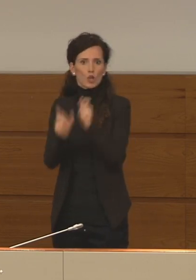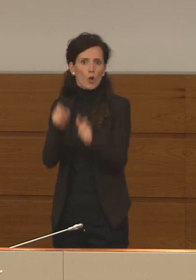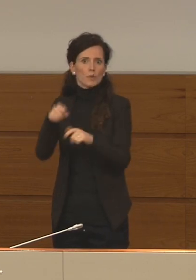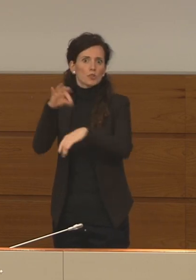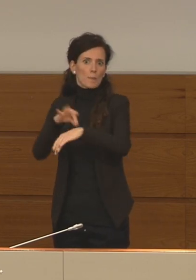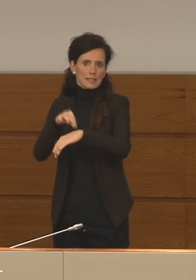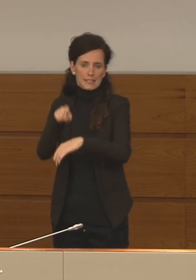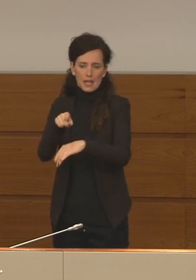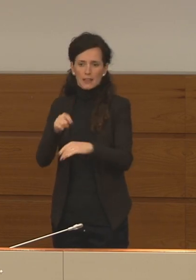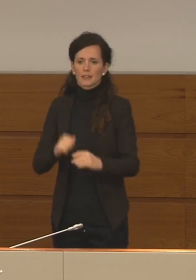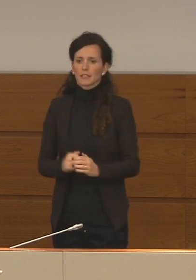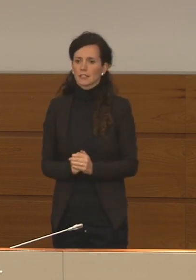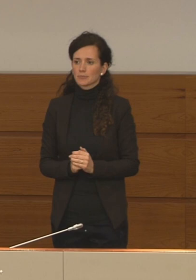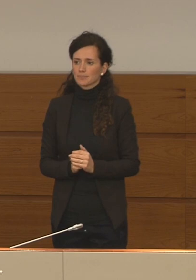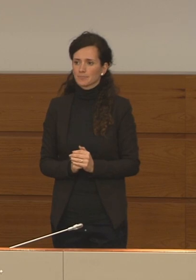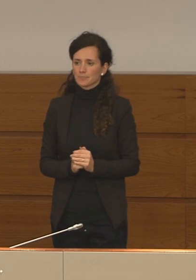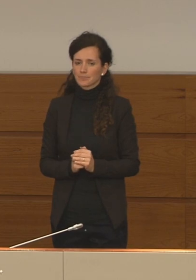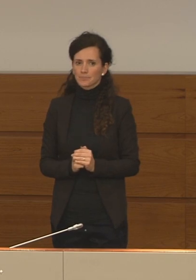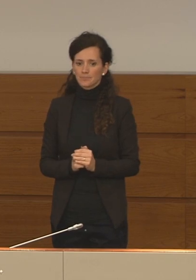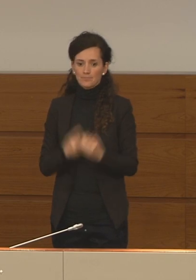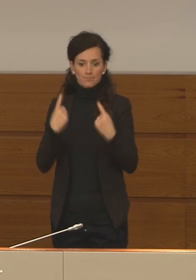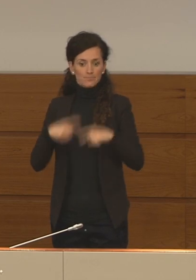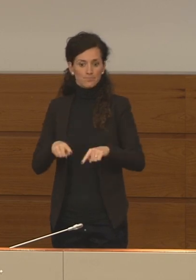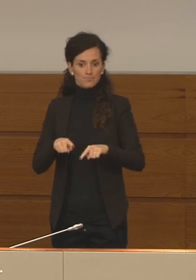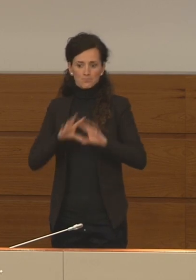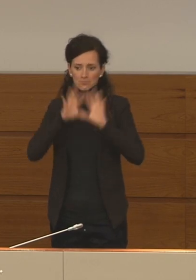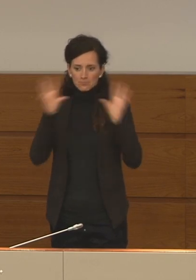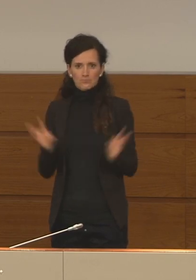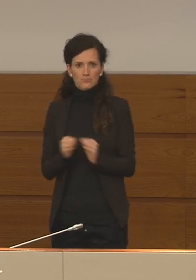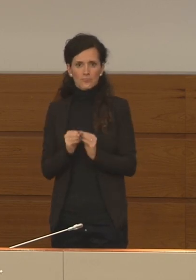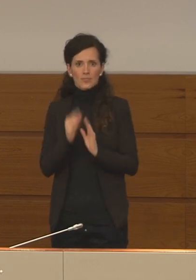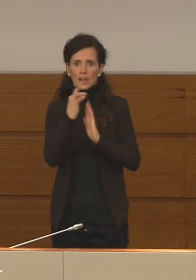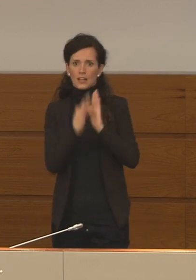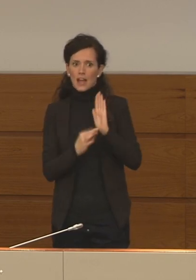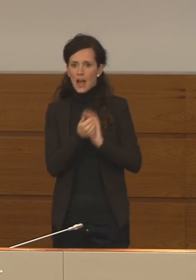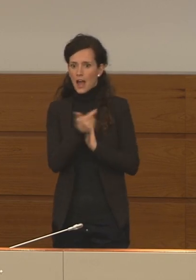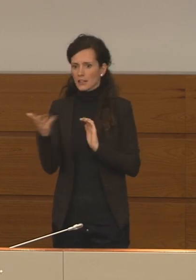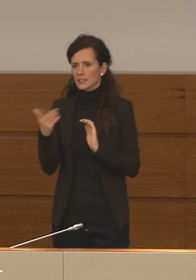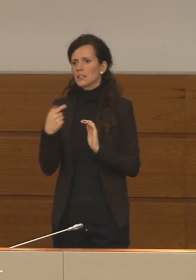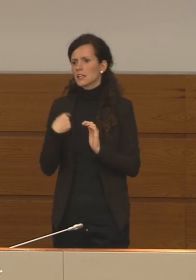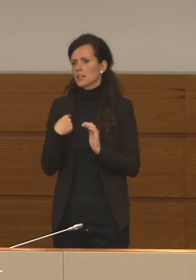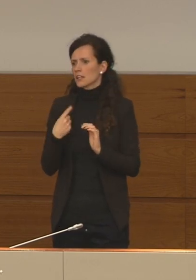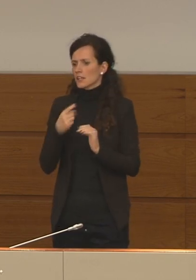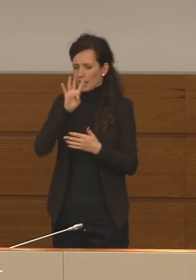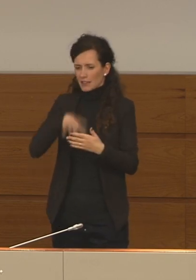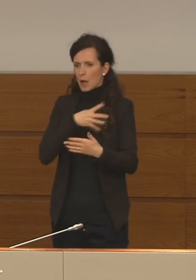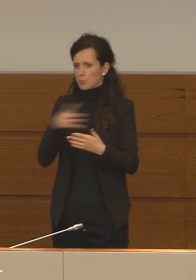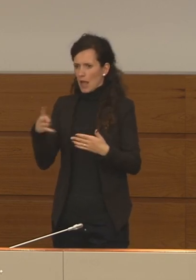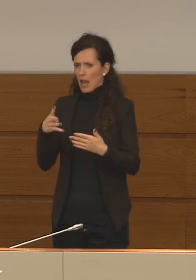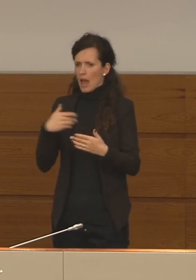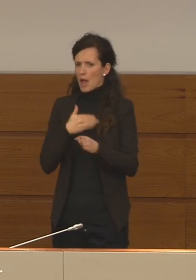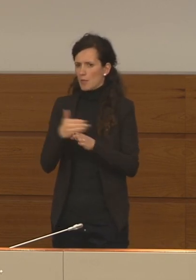Questi sono i dati aggregati vi daremo la solita tabella e a questo punto vorrei